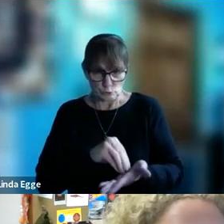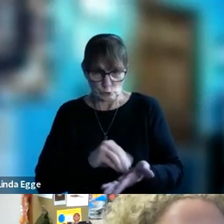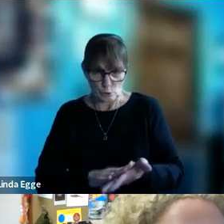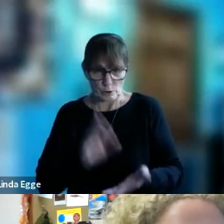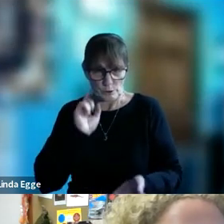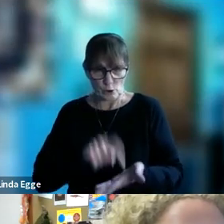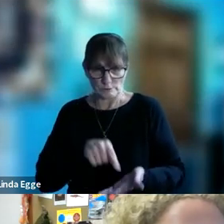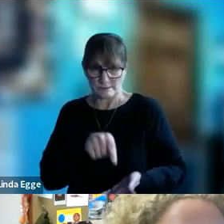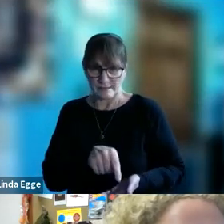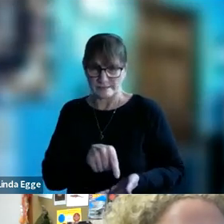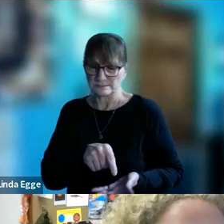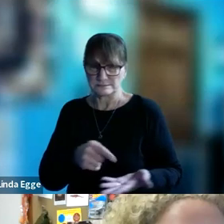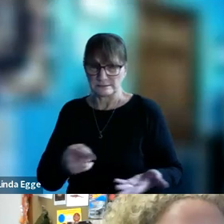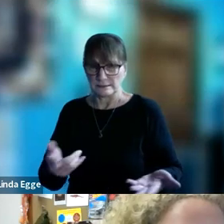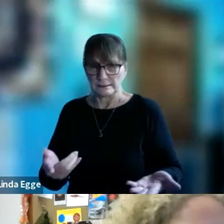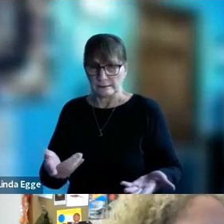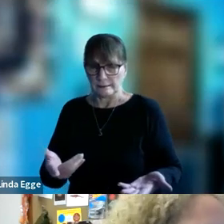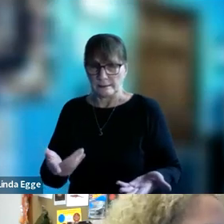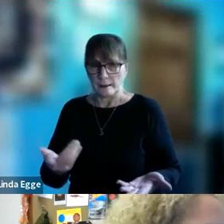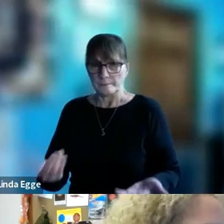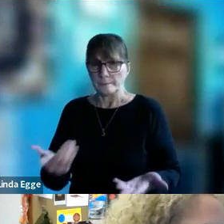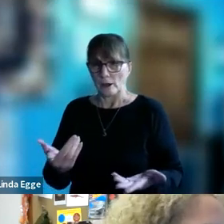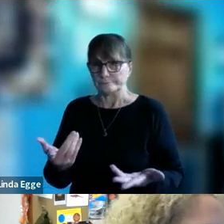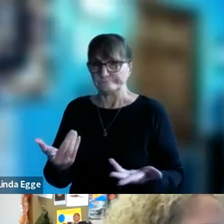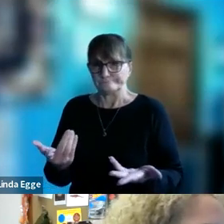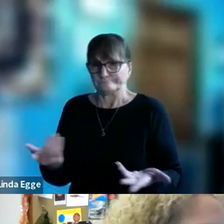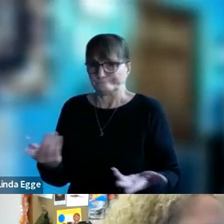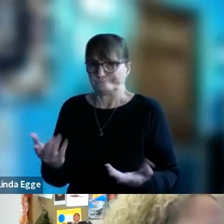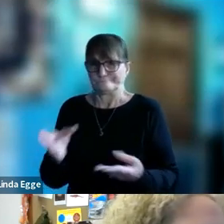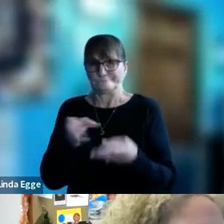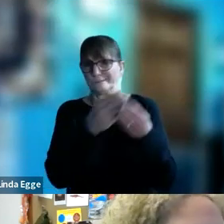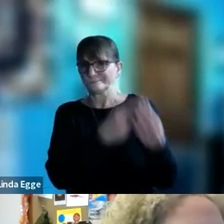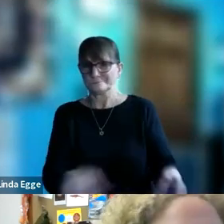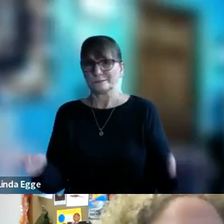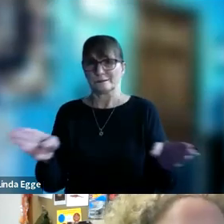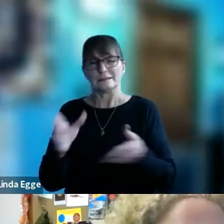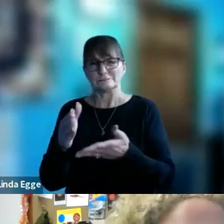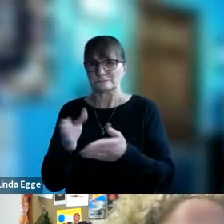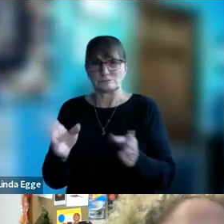pero en el gran esquema de las cosas, es solo una pequeña parte de lo que realmente sucede aquí".